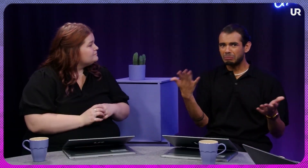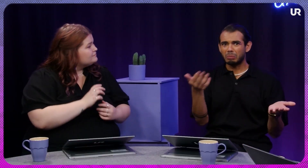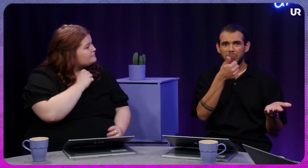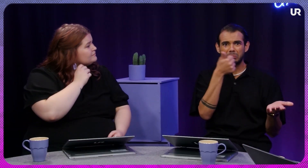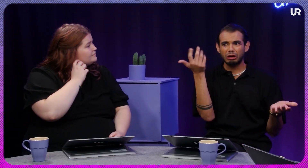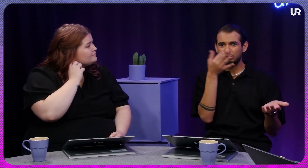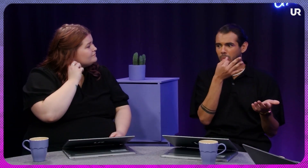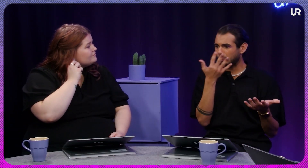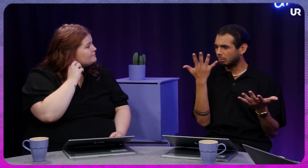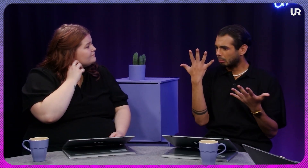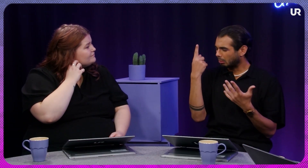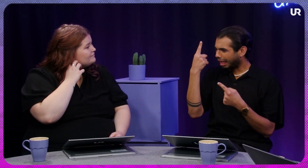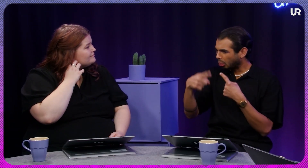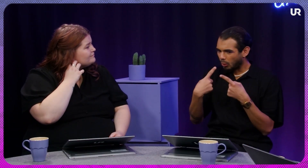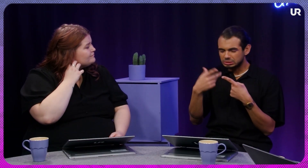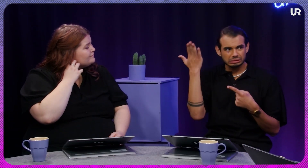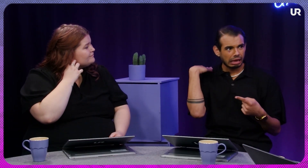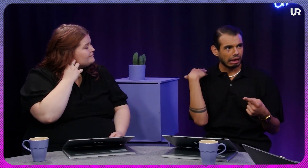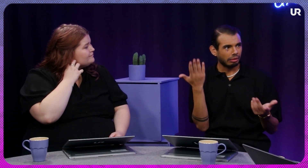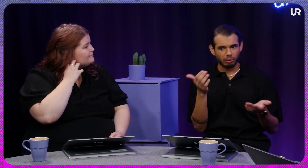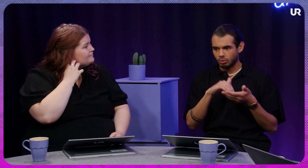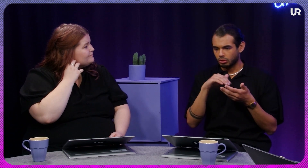Amir: Det där kom ut för ett år sedan-